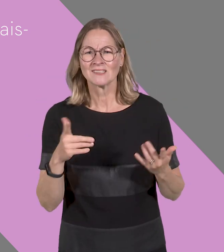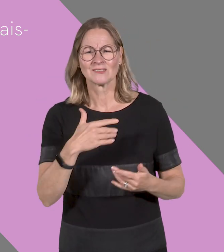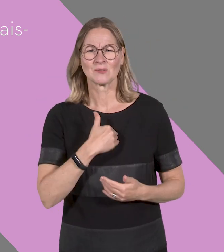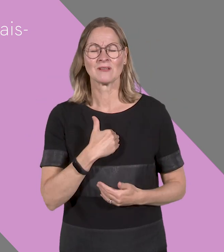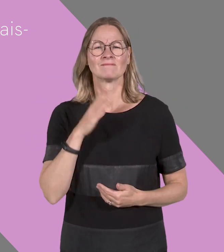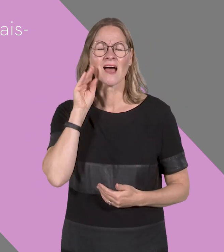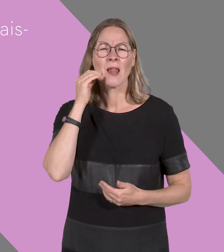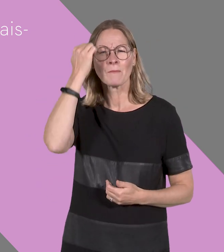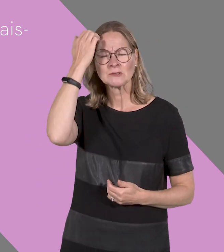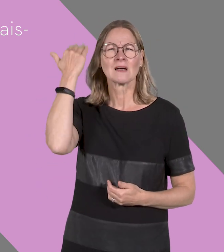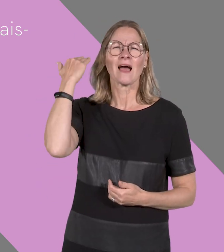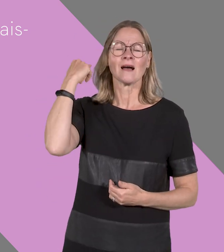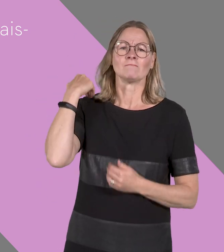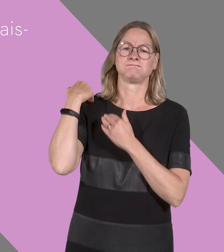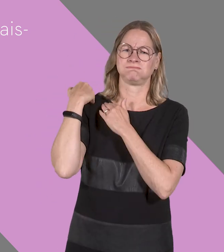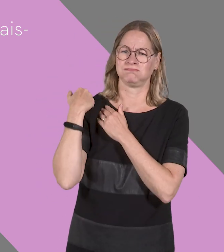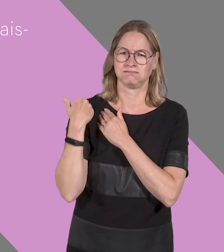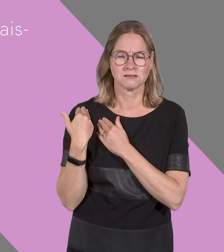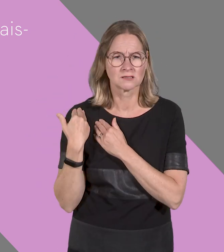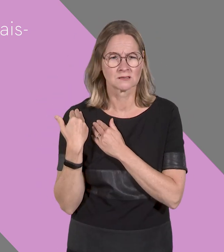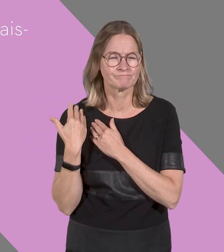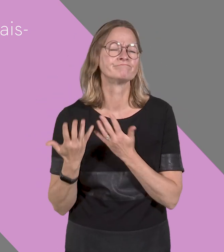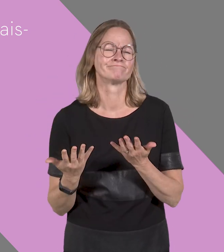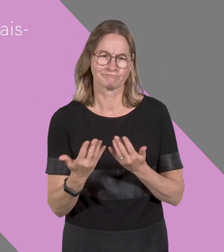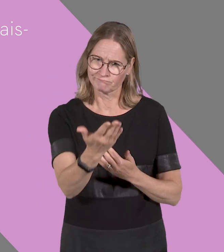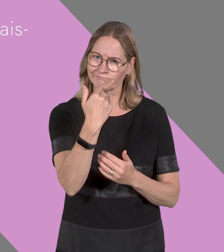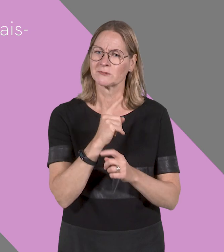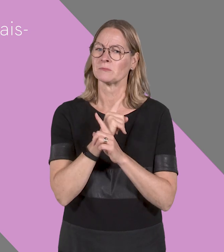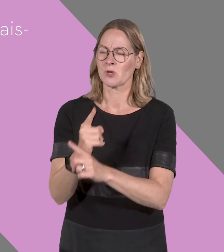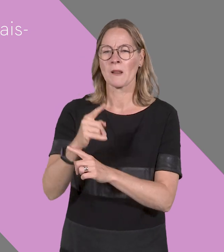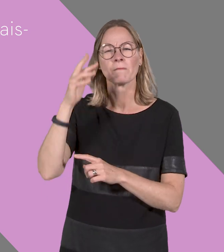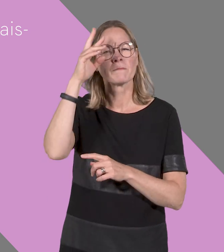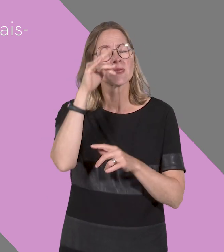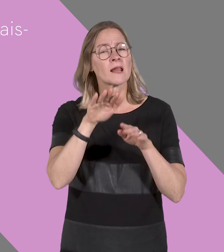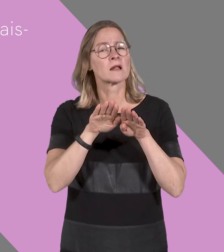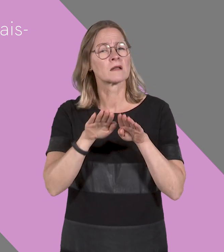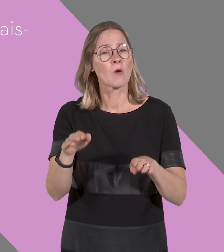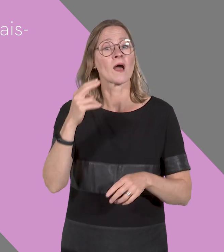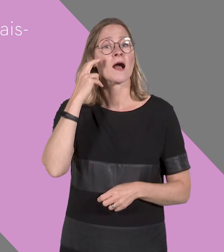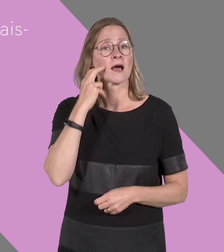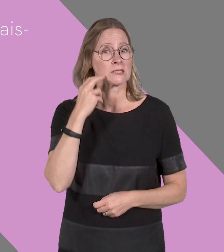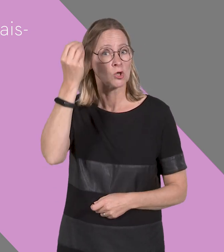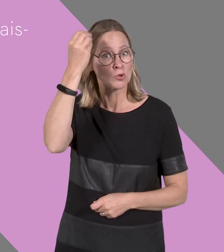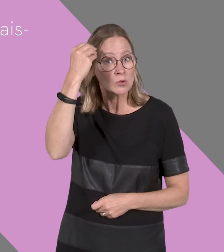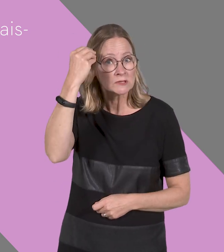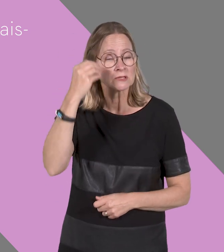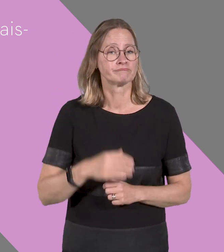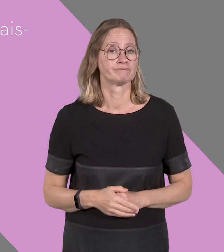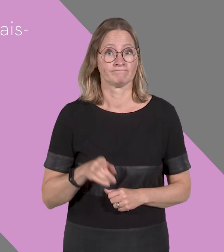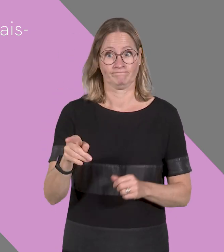Painaako vanhojen muistojen taakka? Tule siinä tapauksessa mukaan Mielenrauhaa arkeen -kurssille,